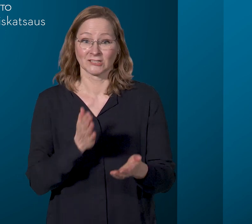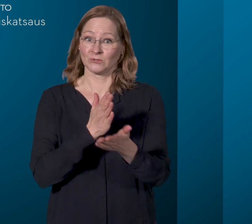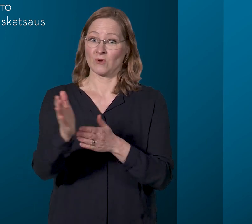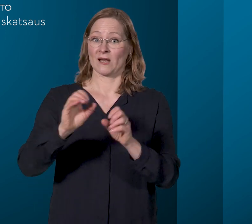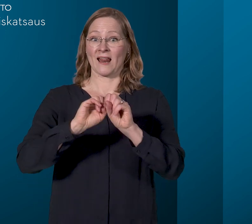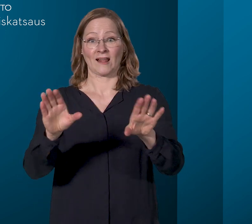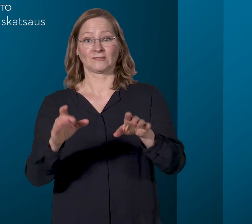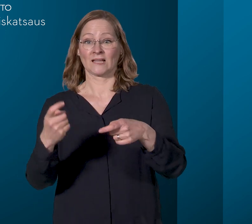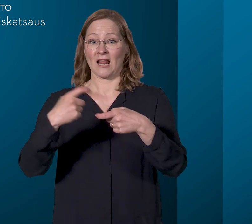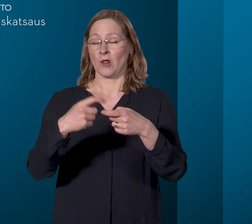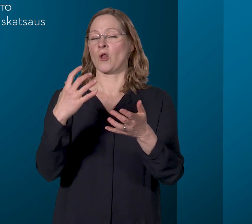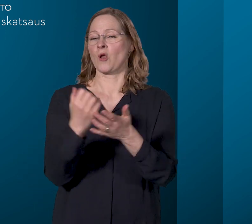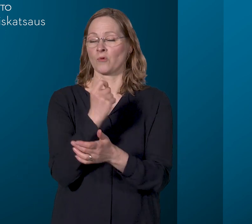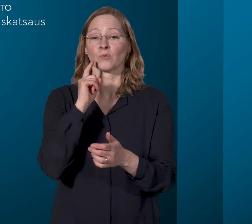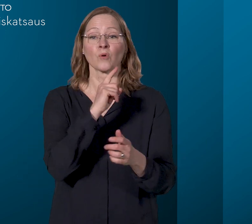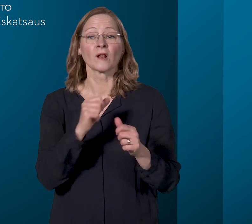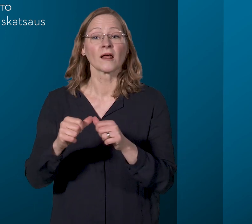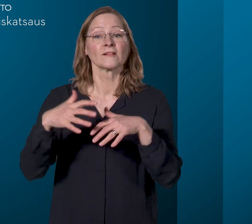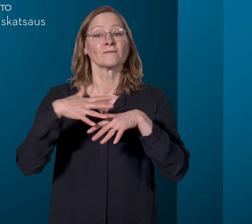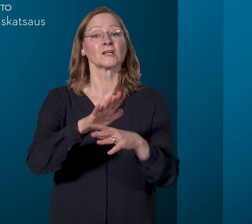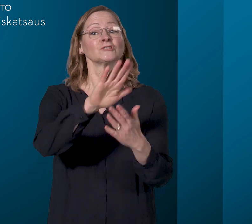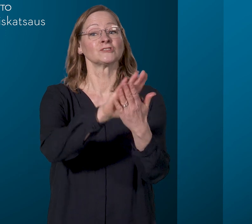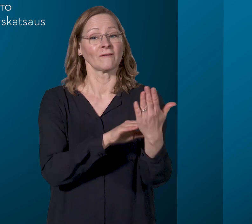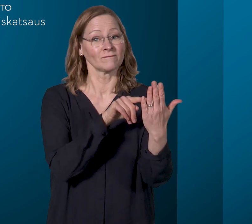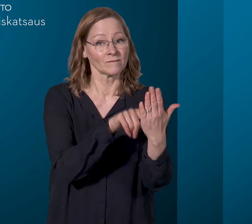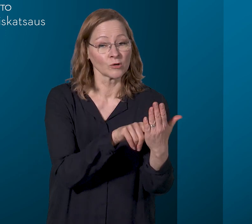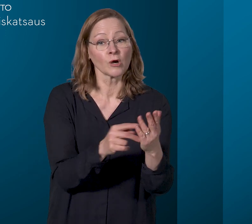Linkki suoraan lähetykseen tulee löytymään sekä Kuurojen Liiton verkkosivuilta -